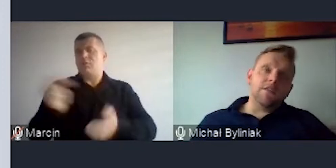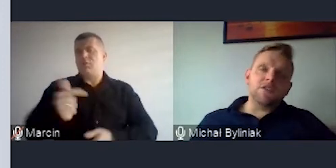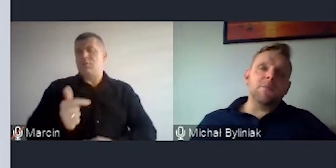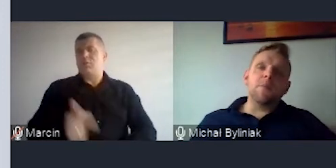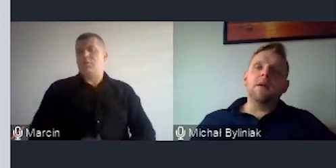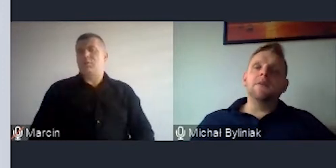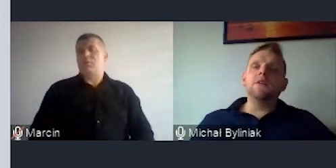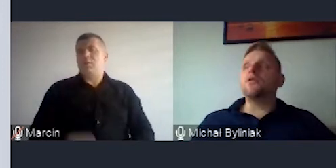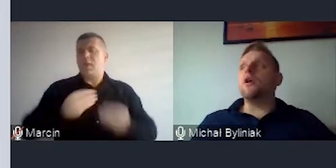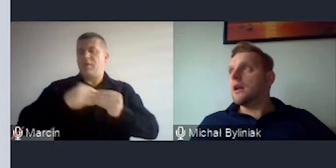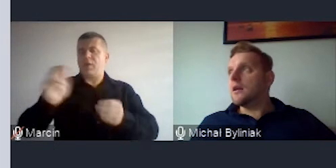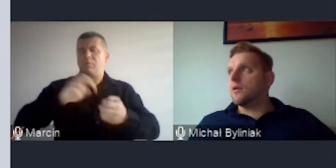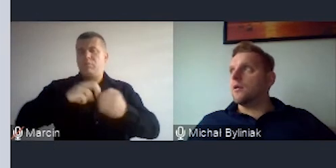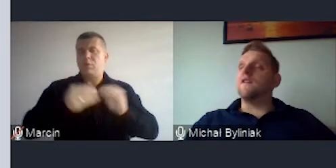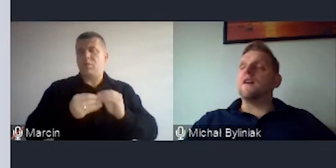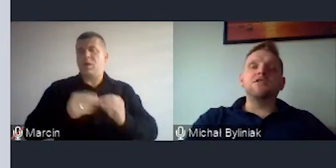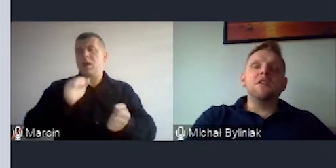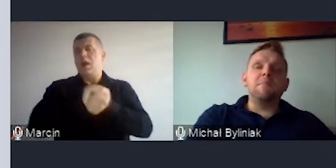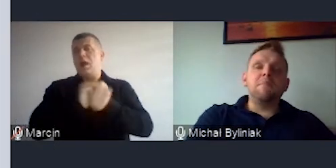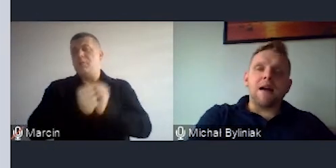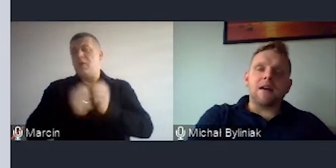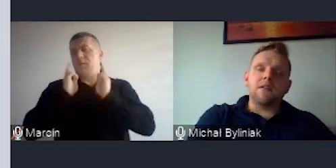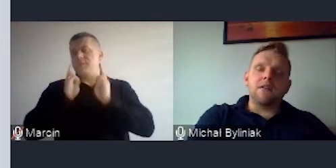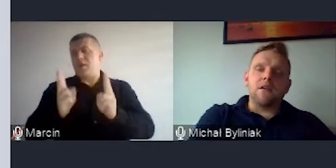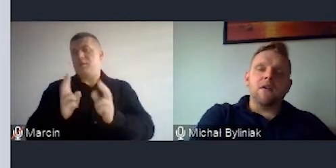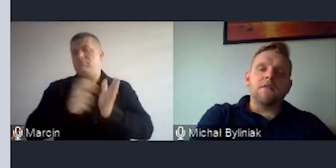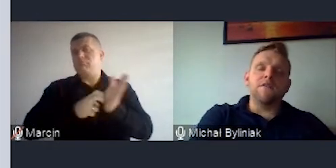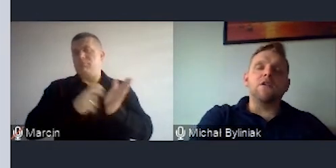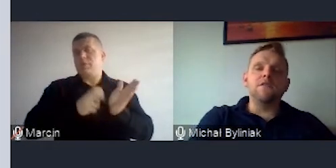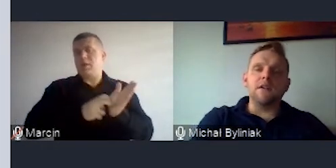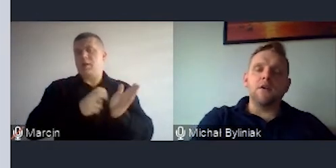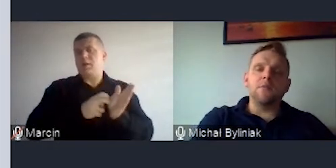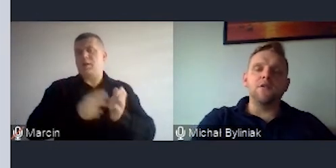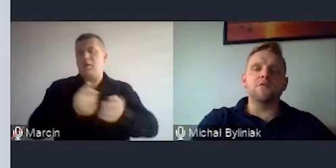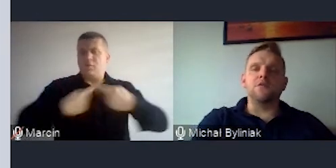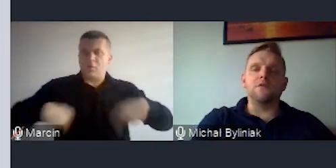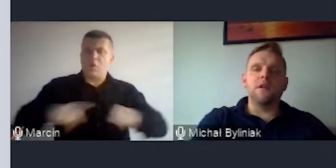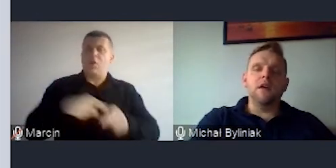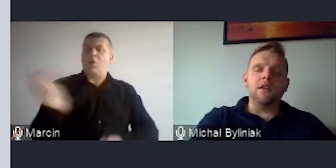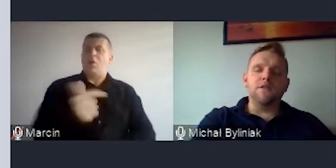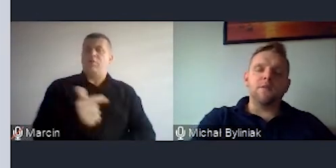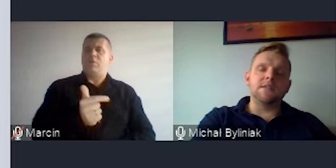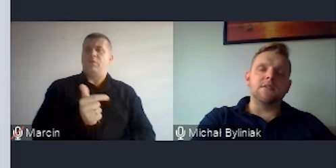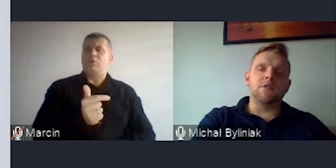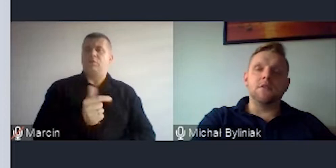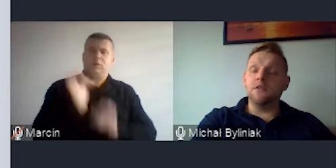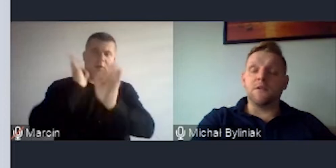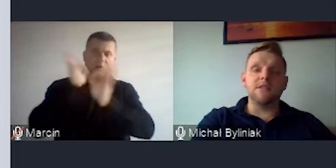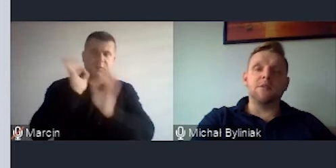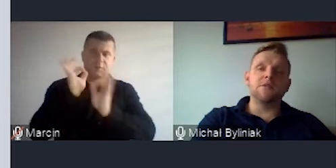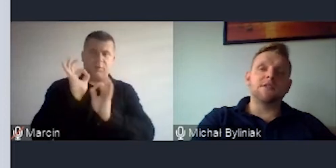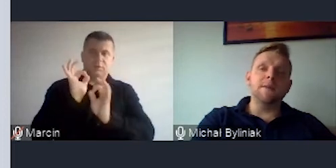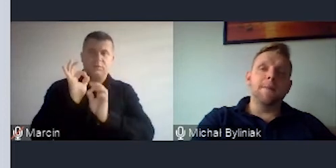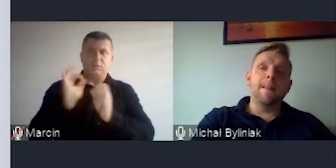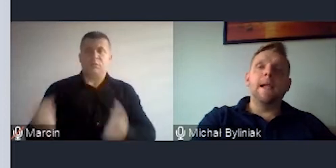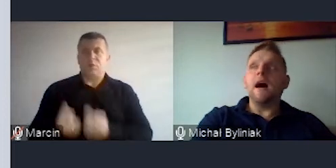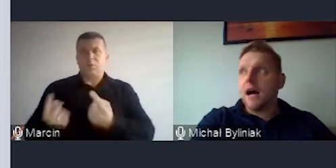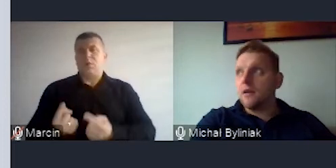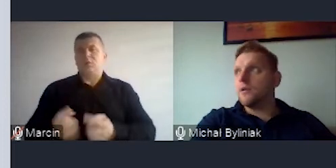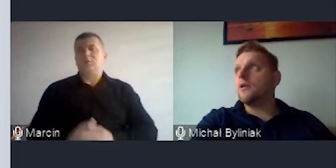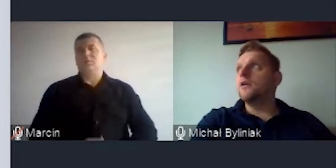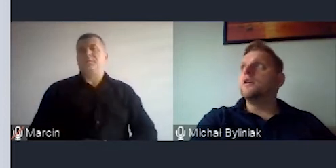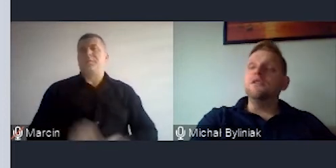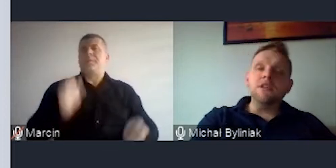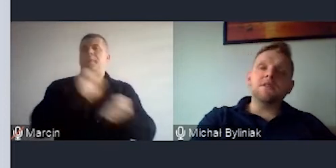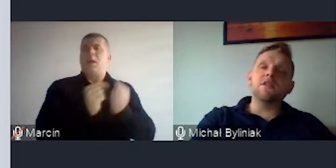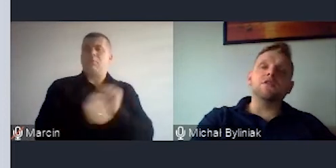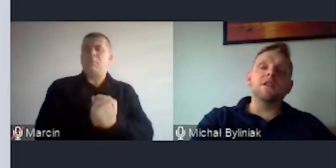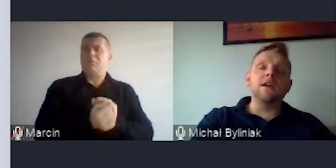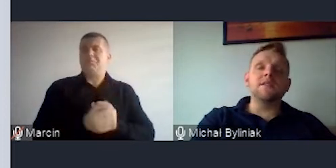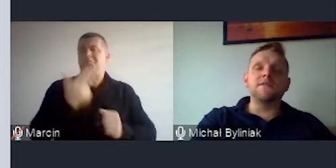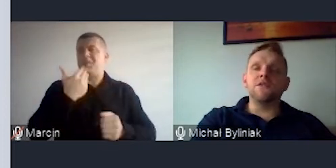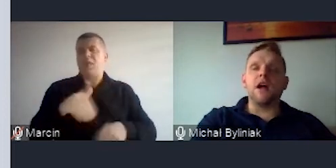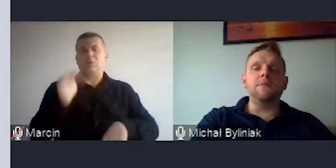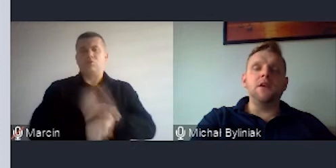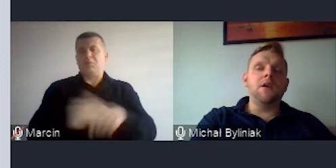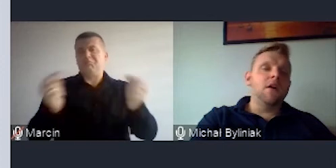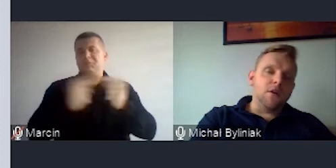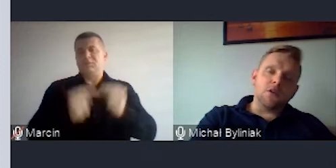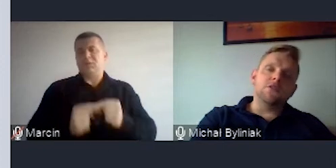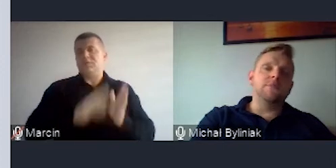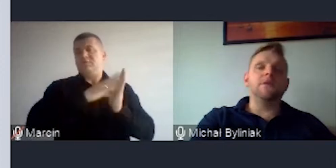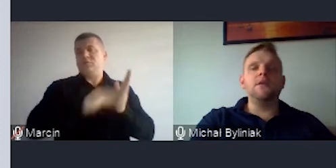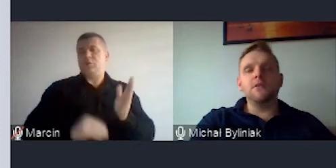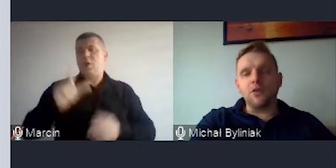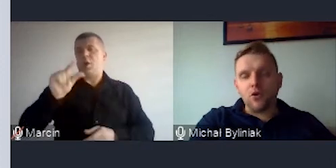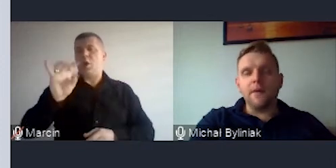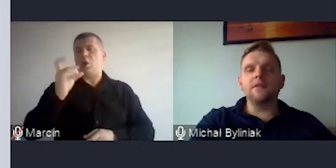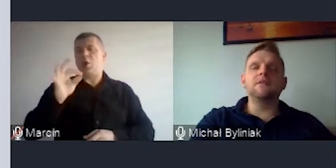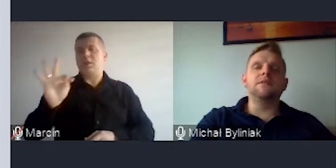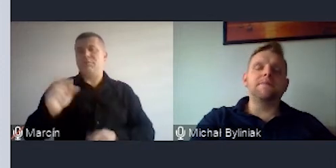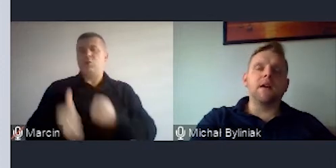Największe problemy to albo faktycznie brak wykonywania obowiązków informacji, promocji, albo niezgodne z worami logotypy, dokumenty,